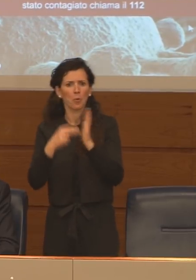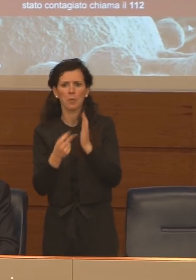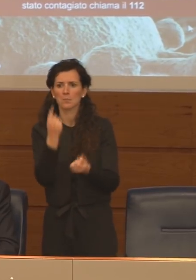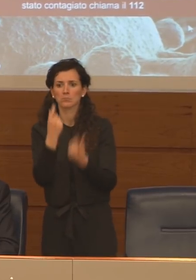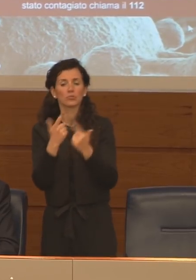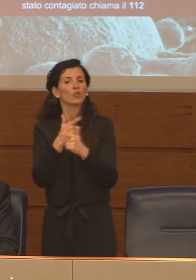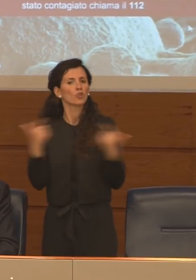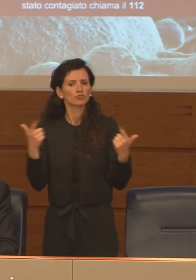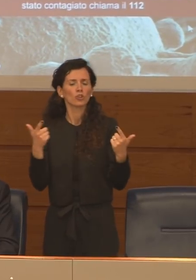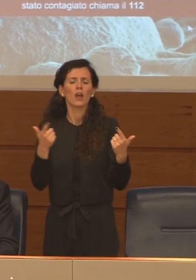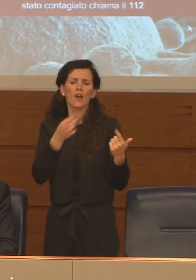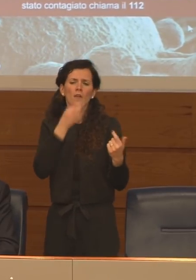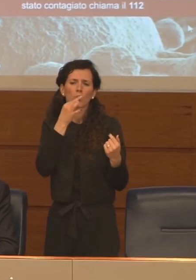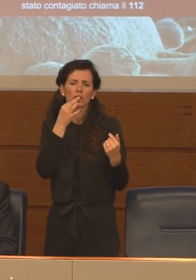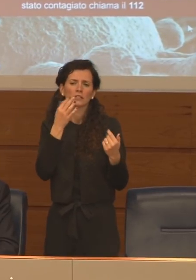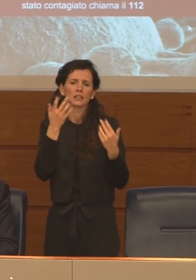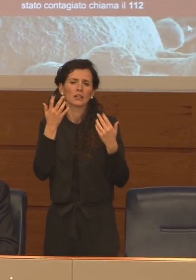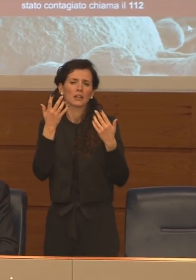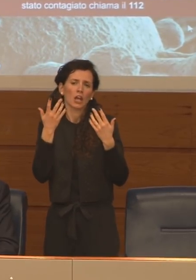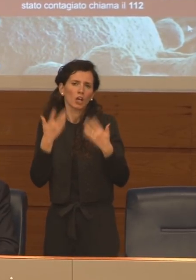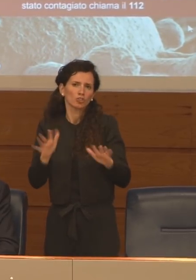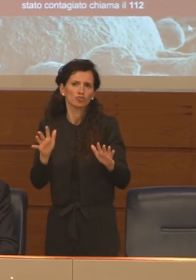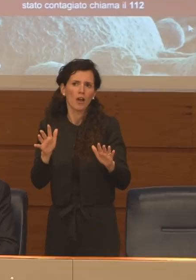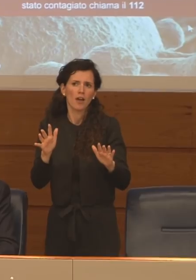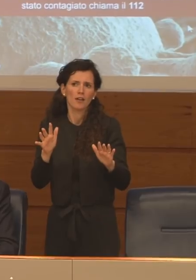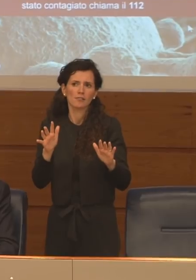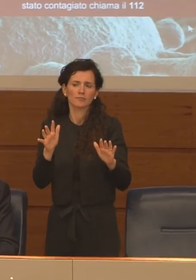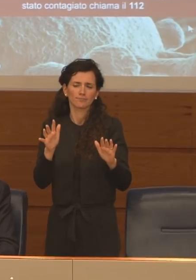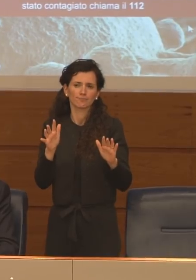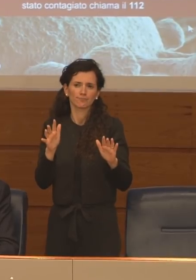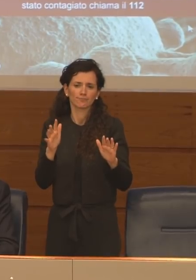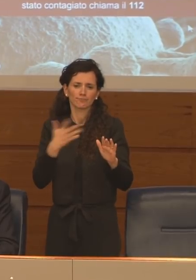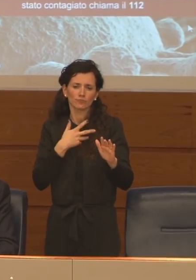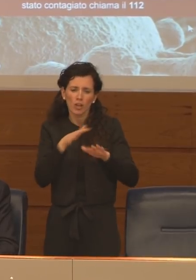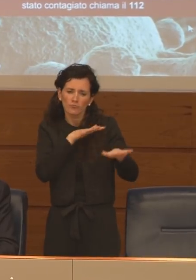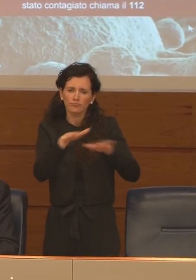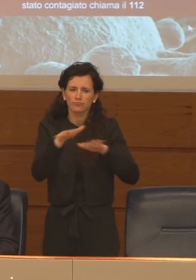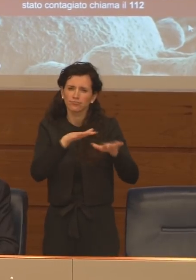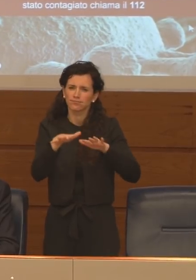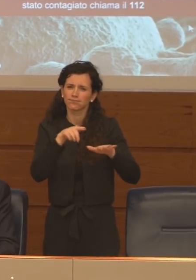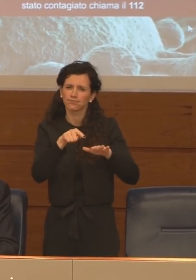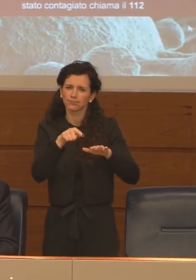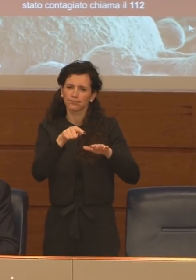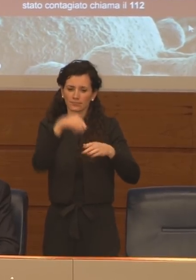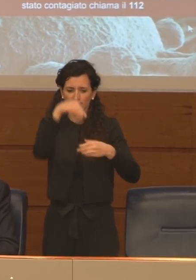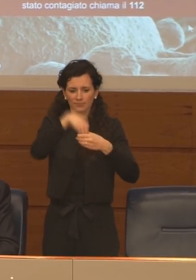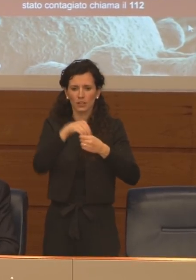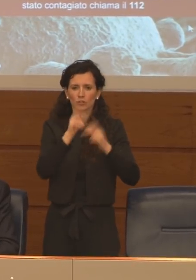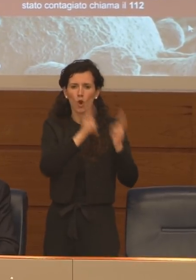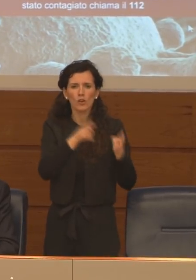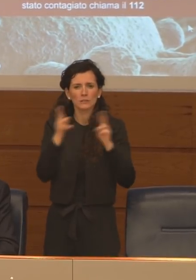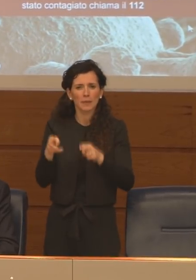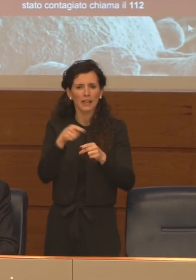stata anche un'operazione che si fa normalmente negli ospedali,